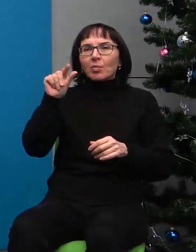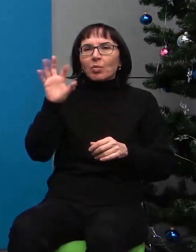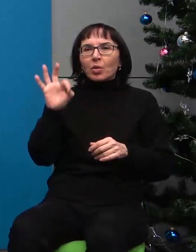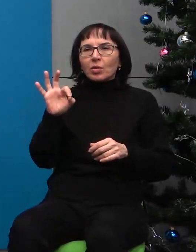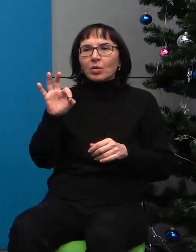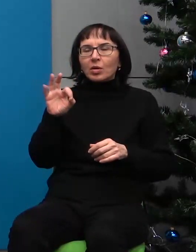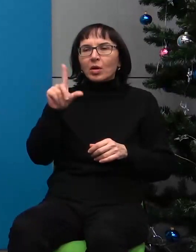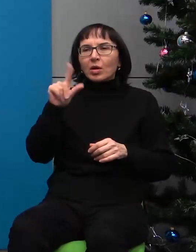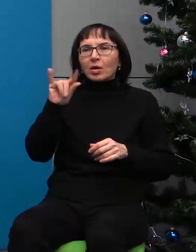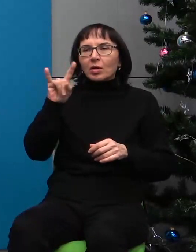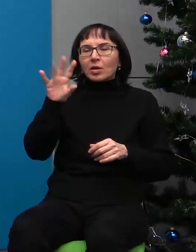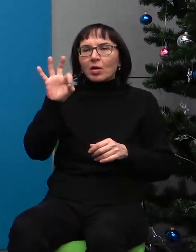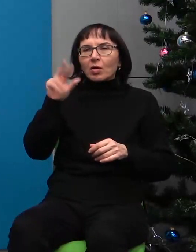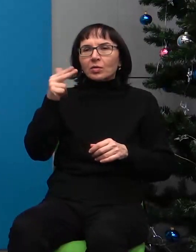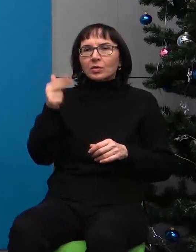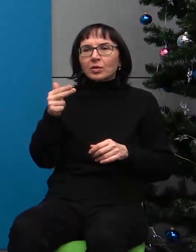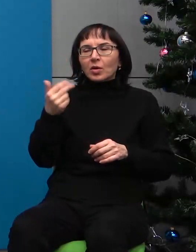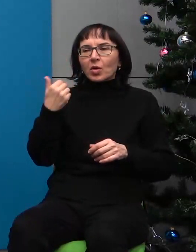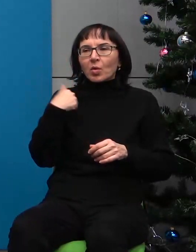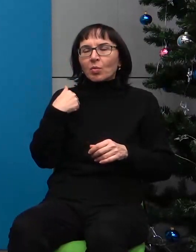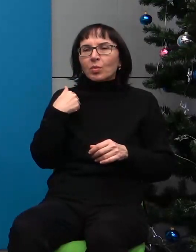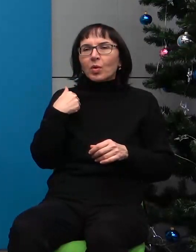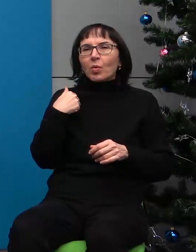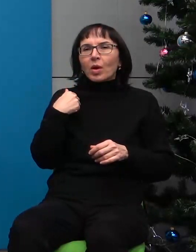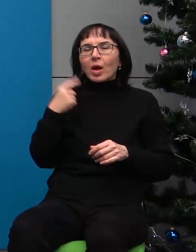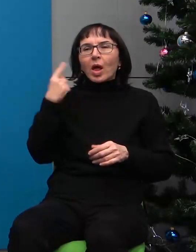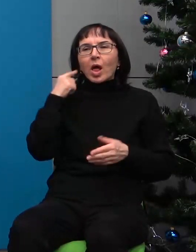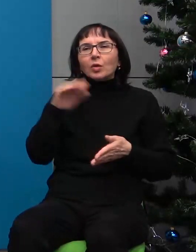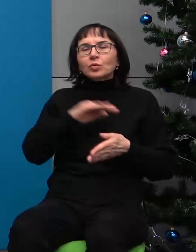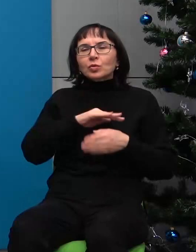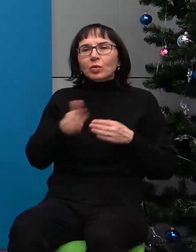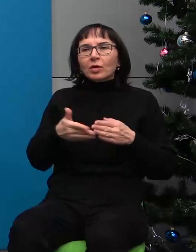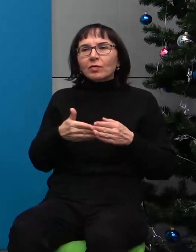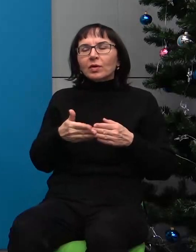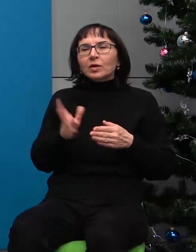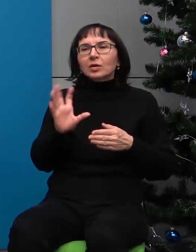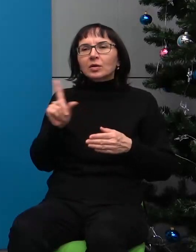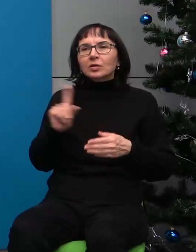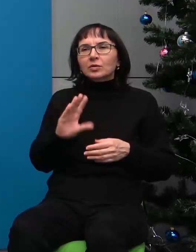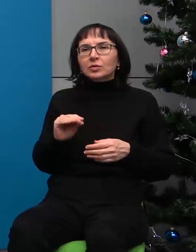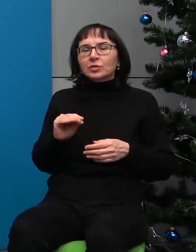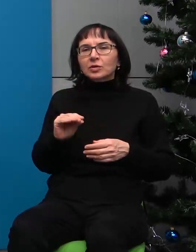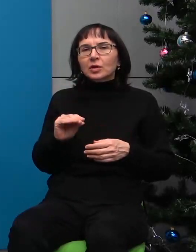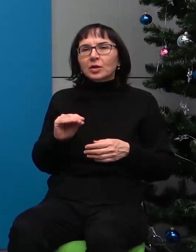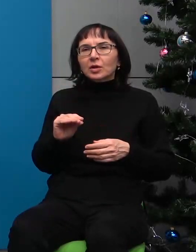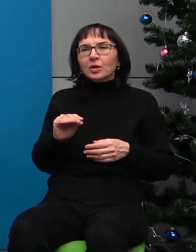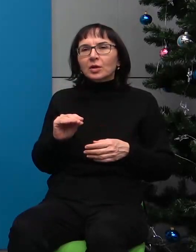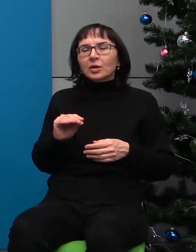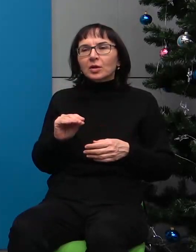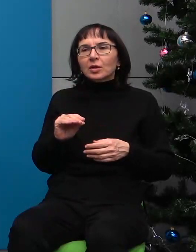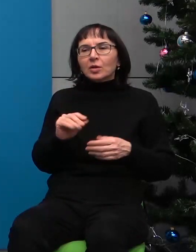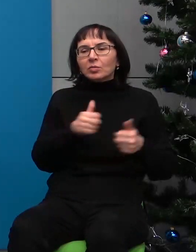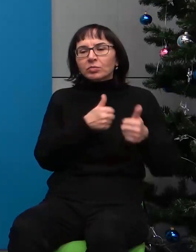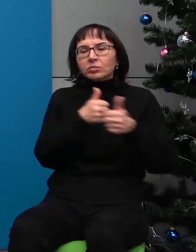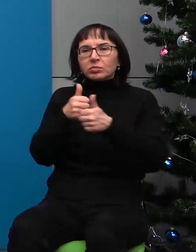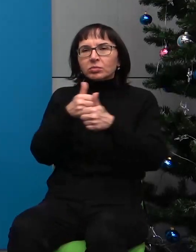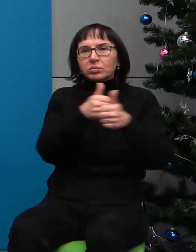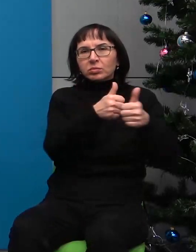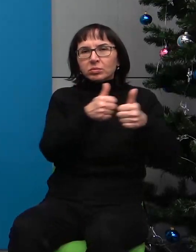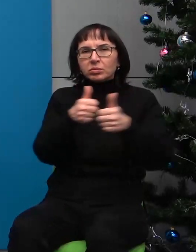który wsławił się niechluwnie przede wszystkim tym, że wytropił i torturował Jean Mollet.